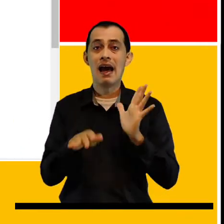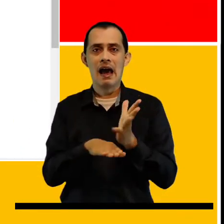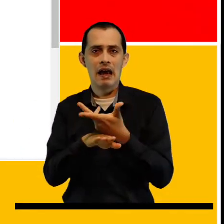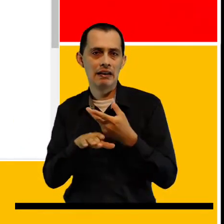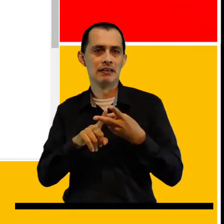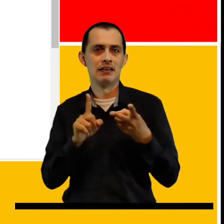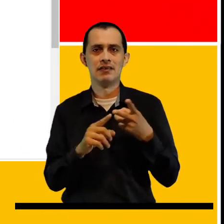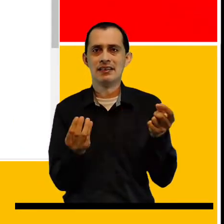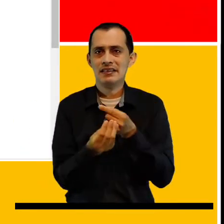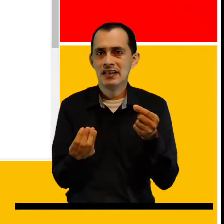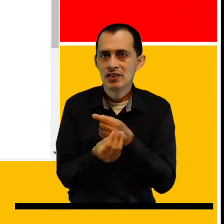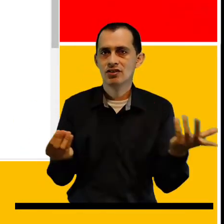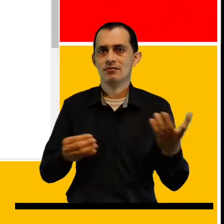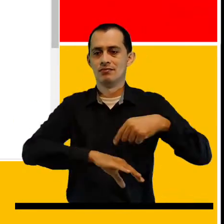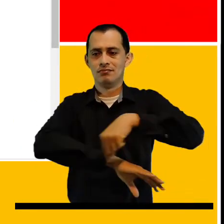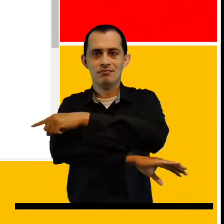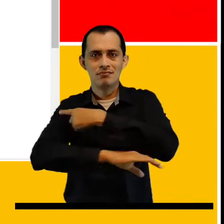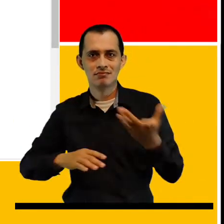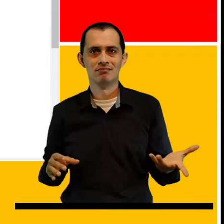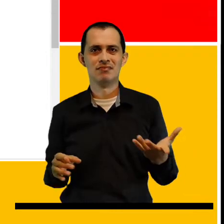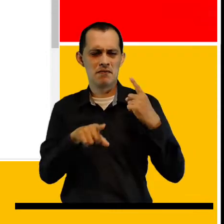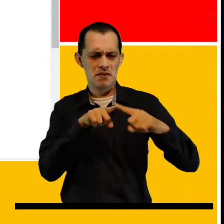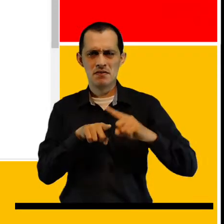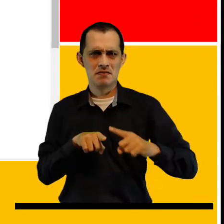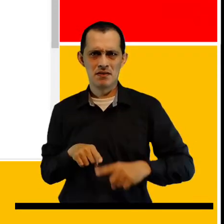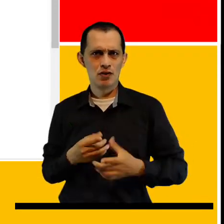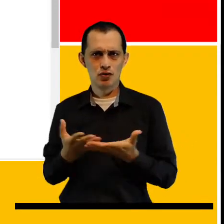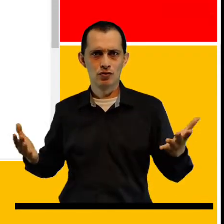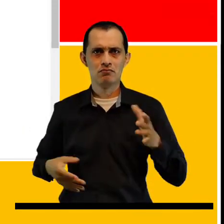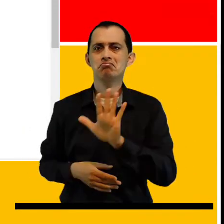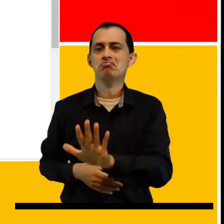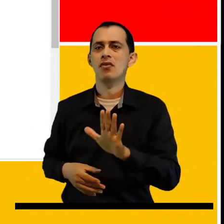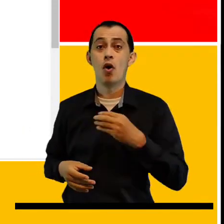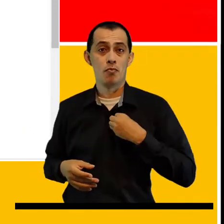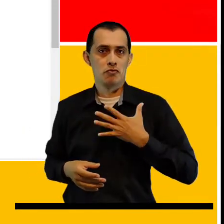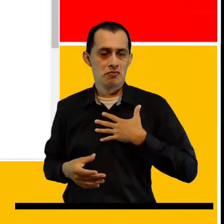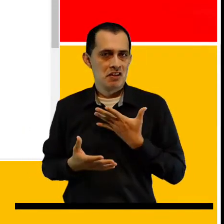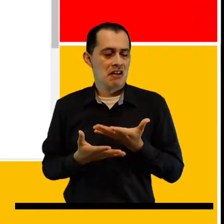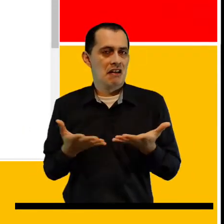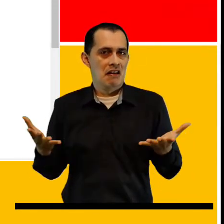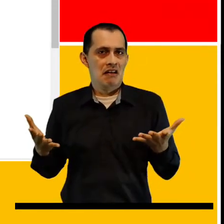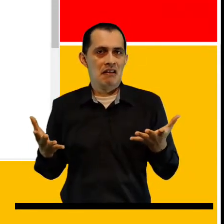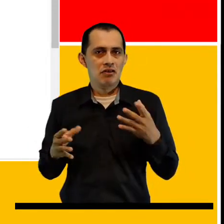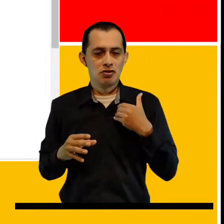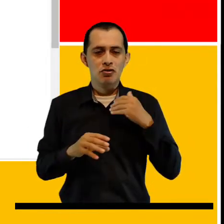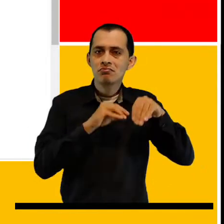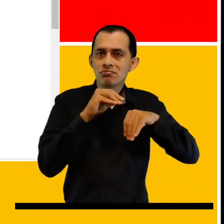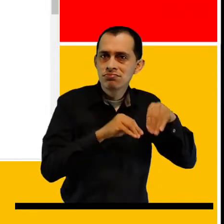a través de diferentes tipos de productos relativos a esta área del conocimiento. La